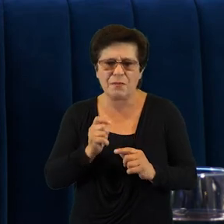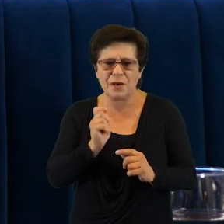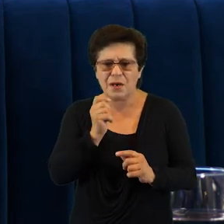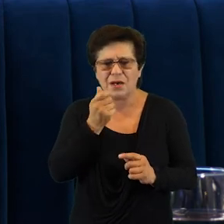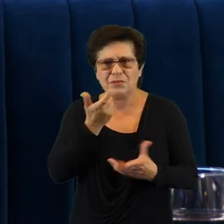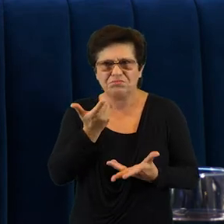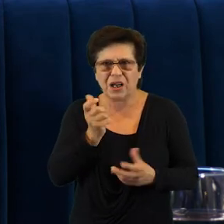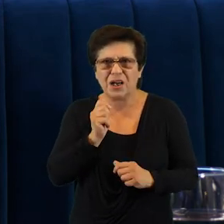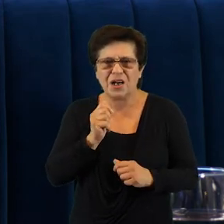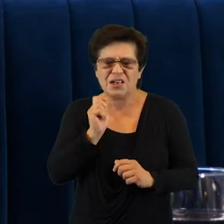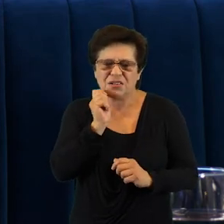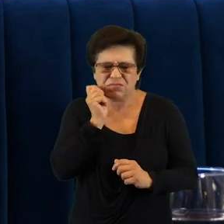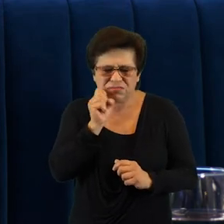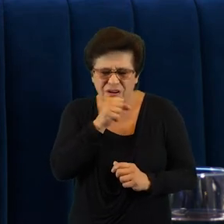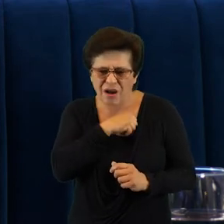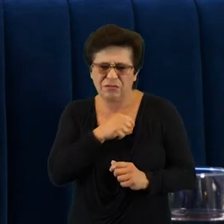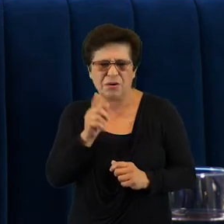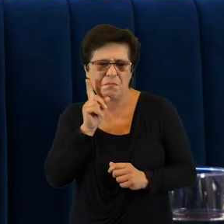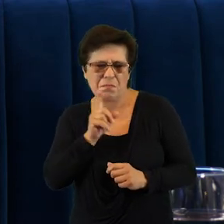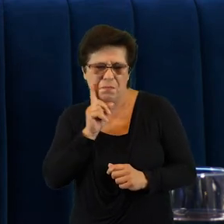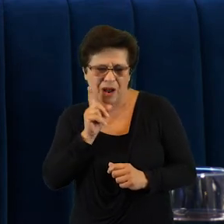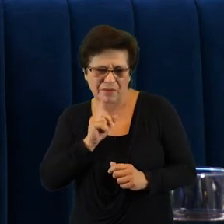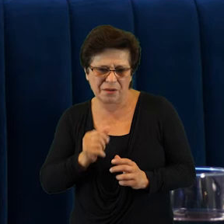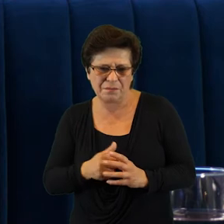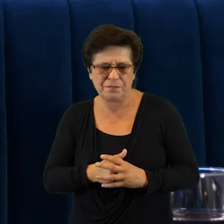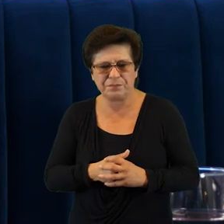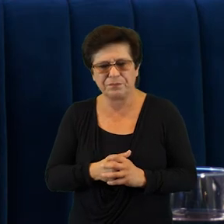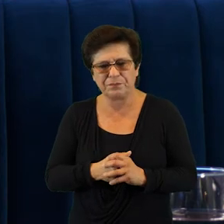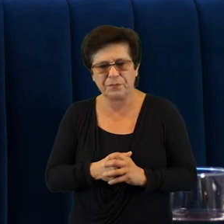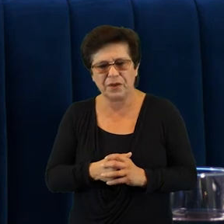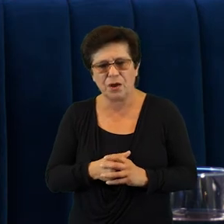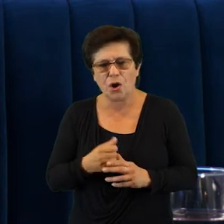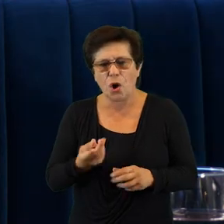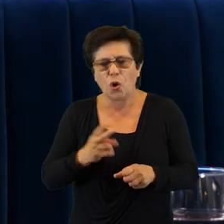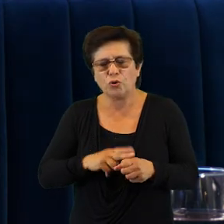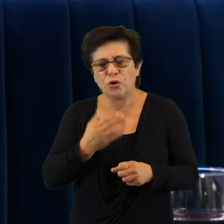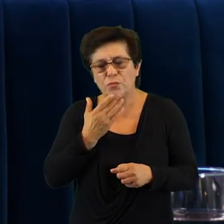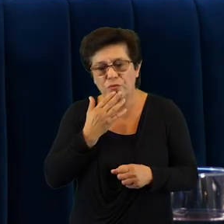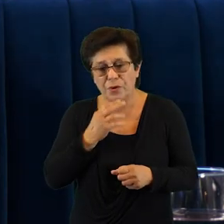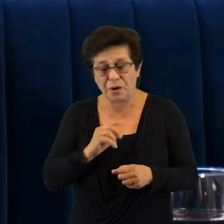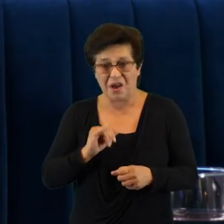jak się okazało właścicielem wydawnictwa Merlin Verlag w Hamburgu, który mówi: "Proszę pana, jak pan jest krytykiem